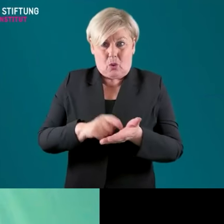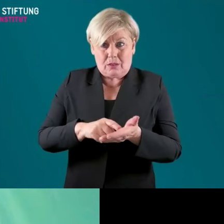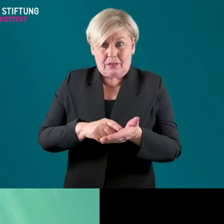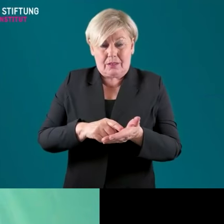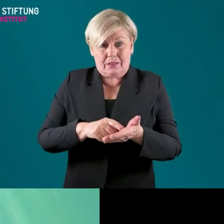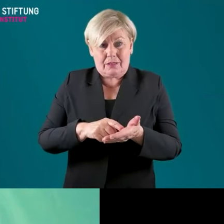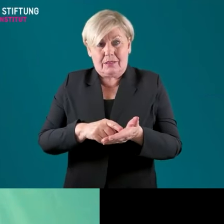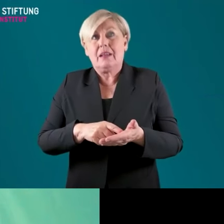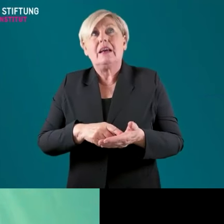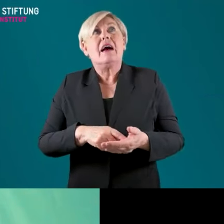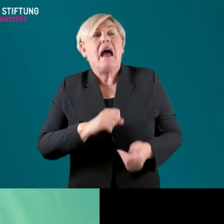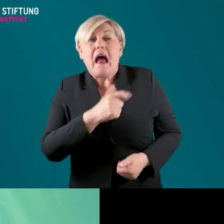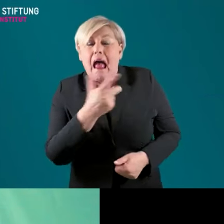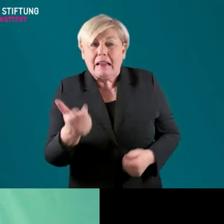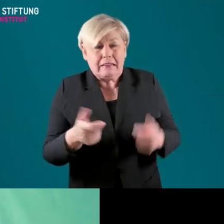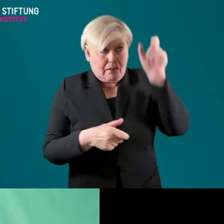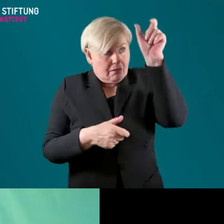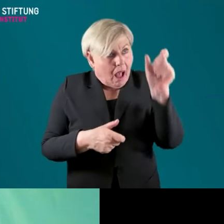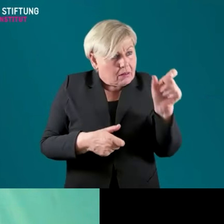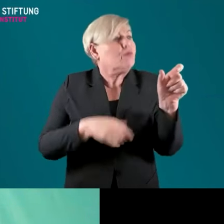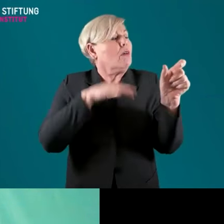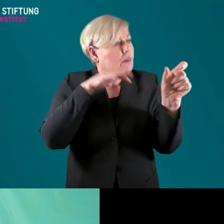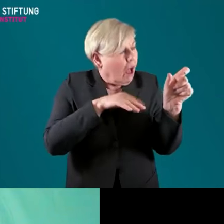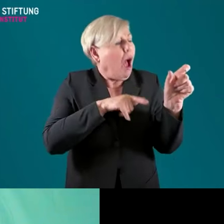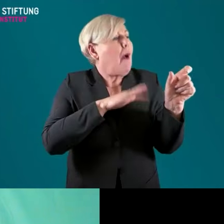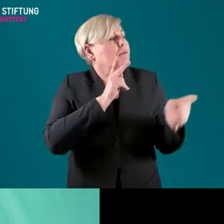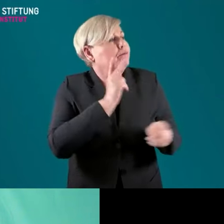dass einige Narrative verschwinden, andere Narrative stärker werden?